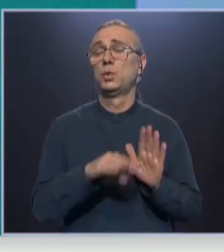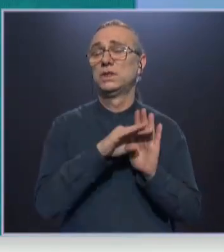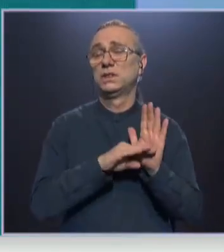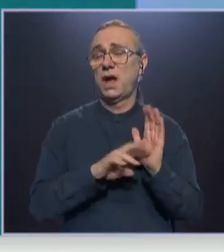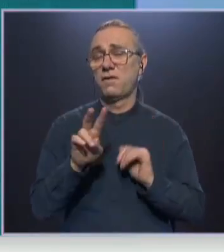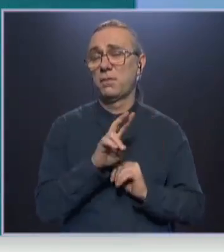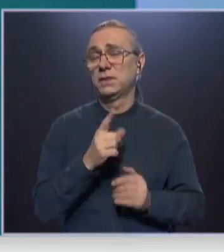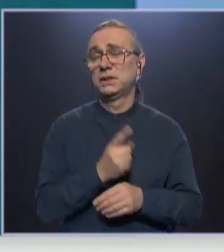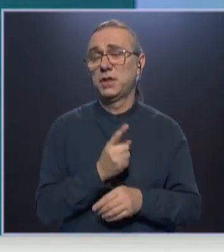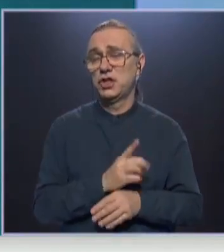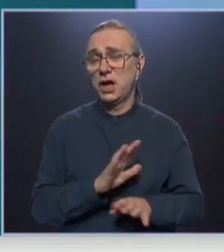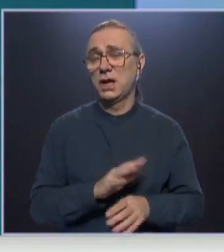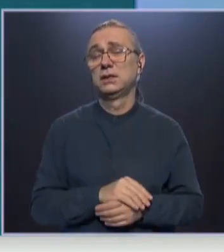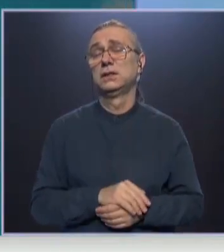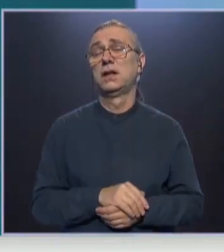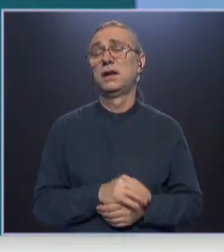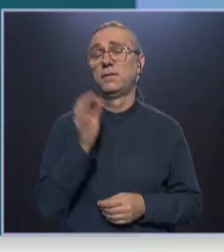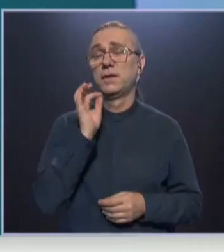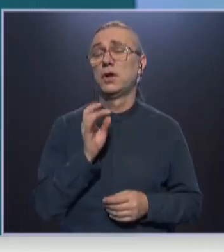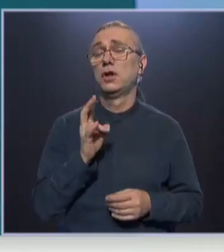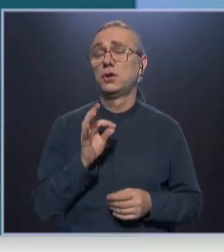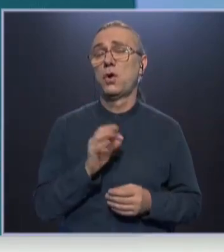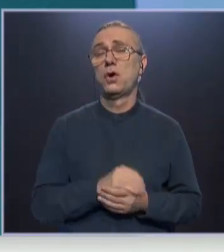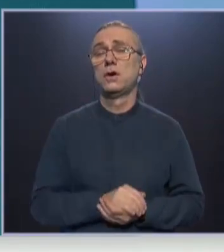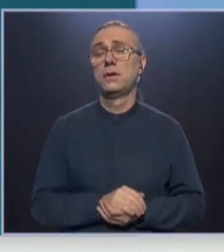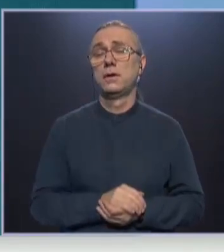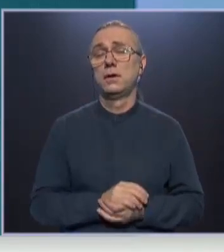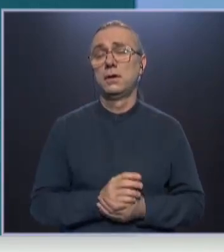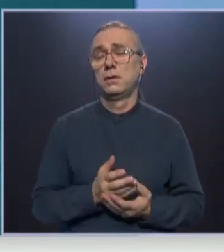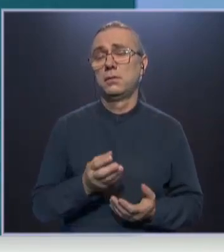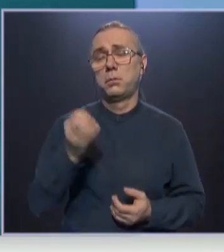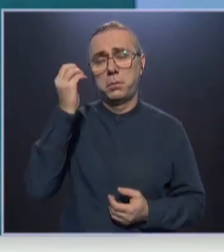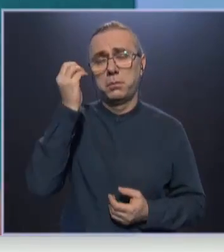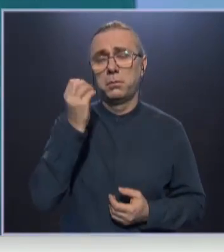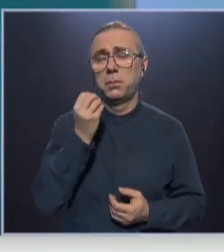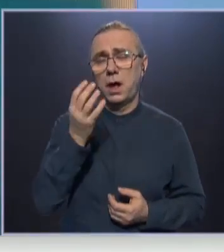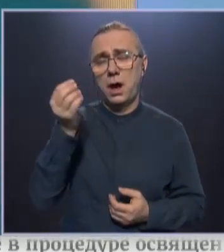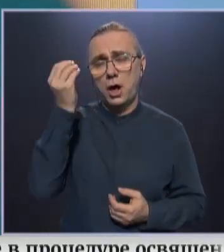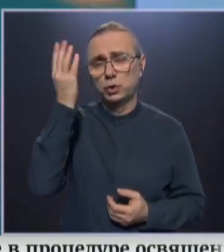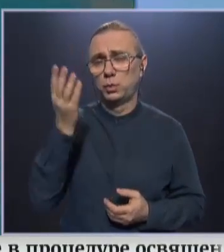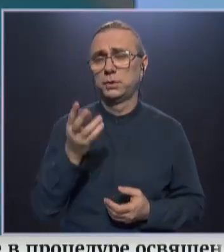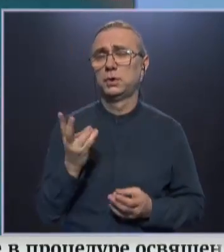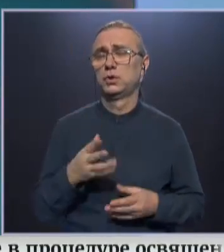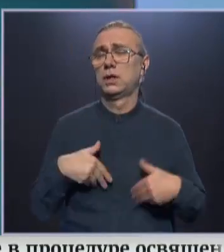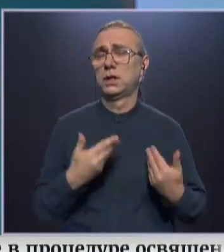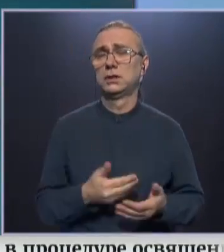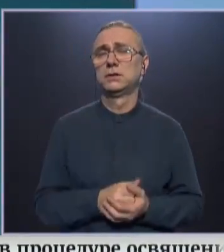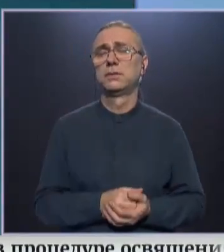благоразумный не только отменяет какие-то продукты мясные молочные в отношении этого известного камня